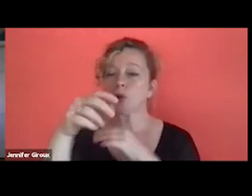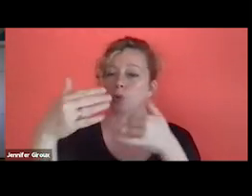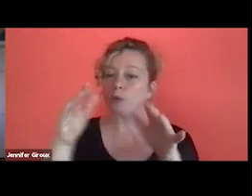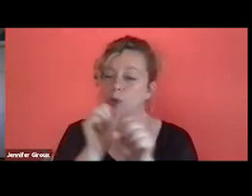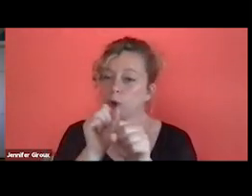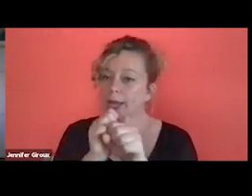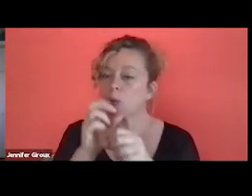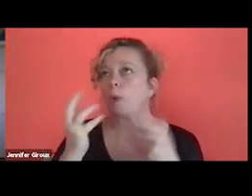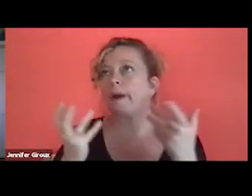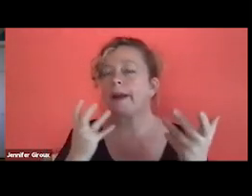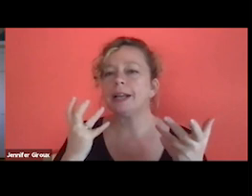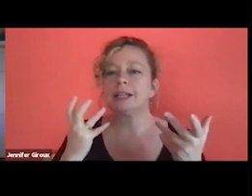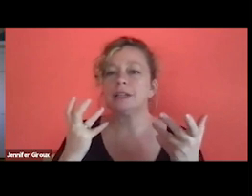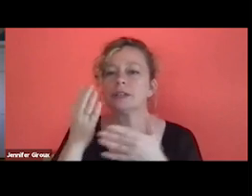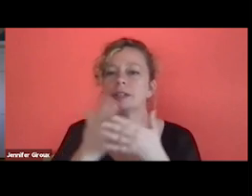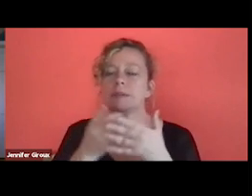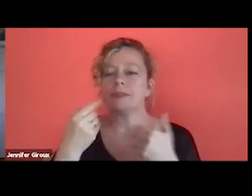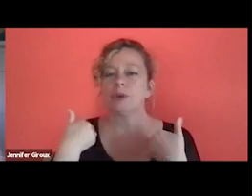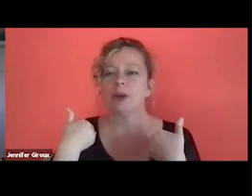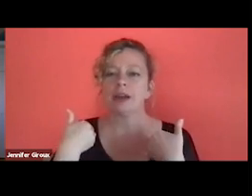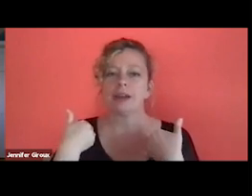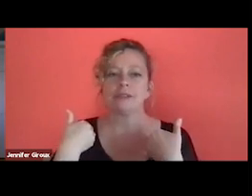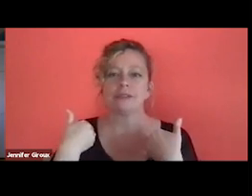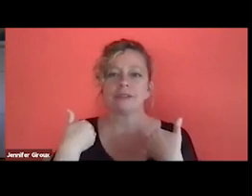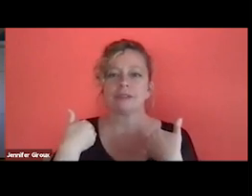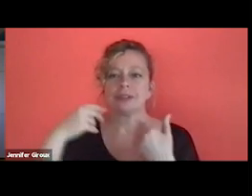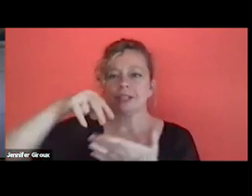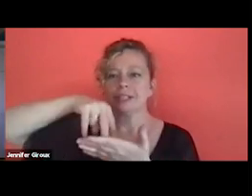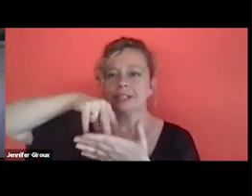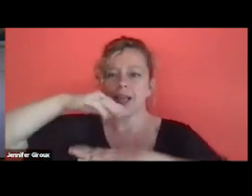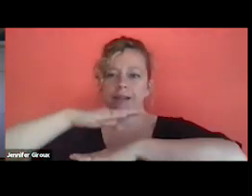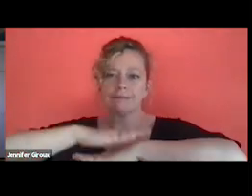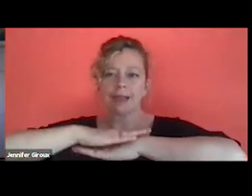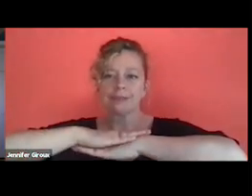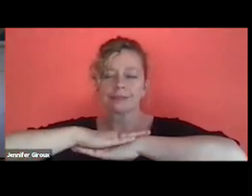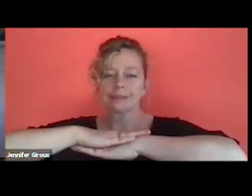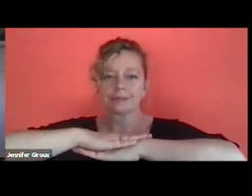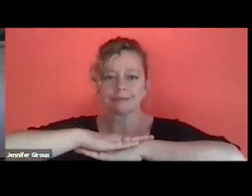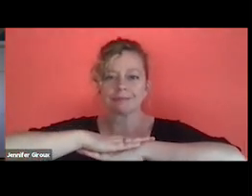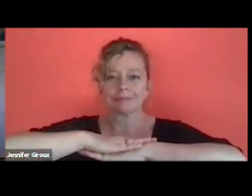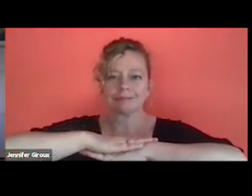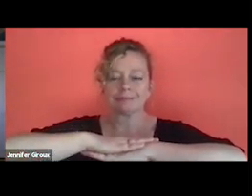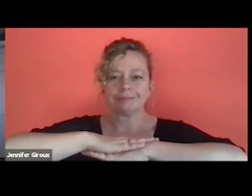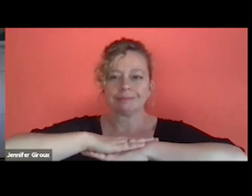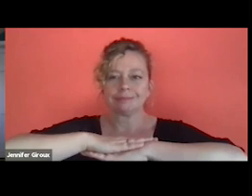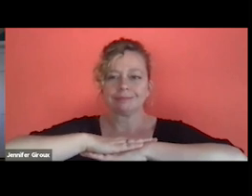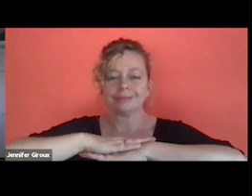o si algunos de ustedes tienen escritorios de pie. Creo que algunos de ustedes están en el día de hoy.